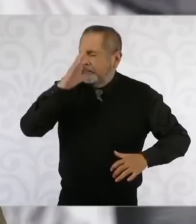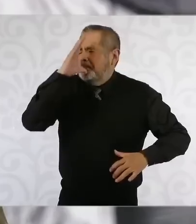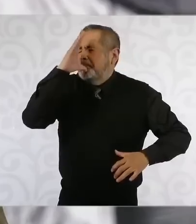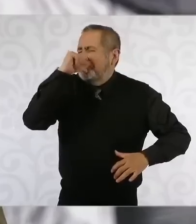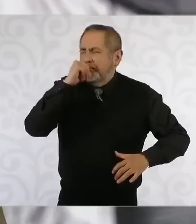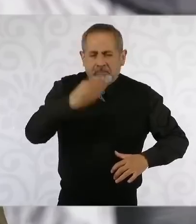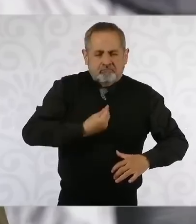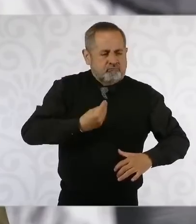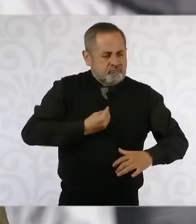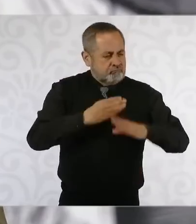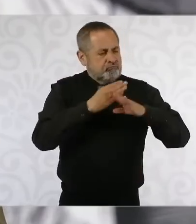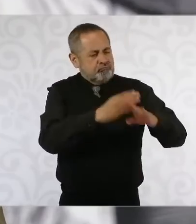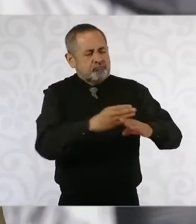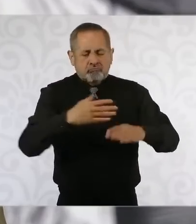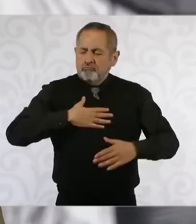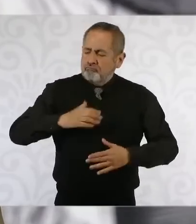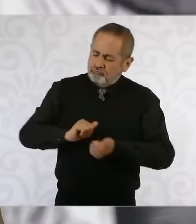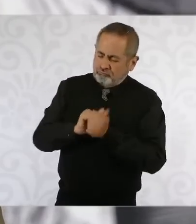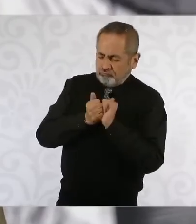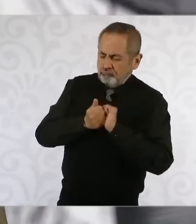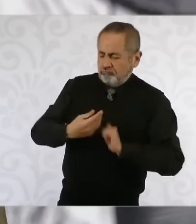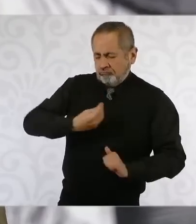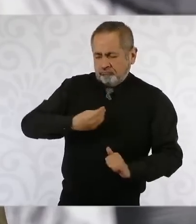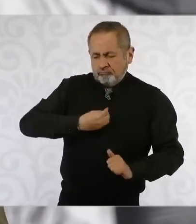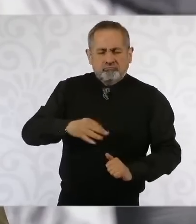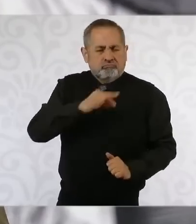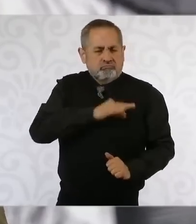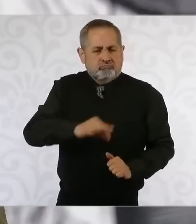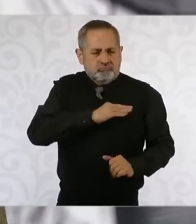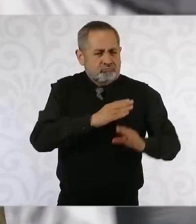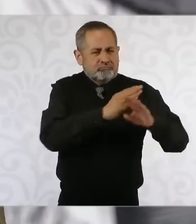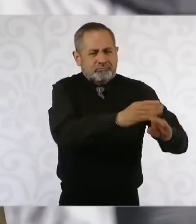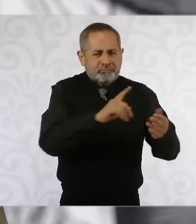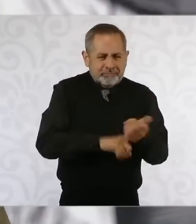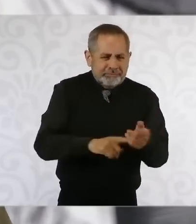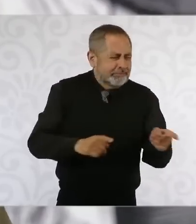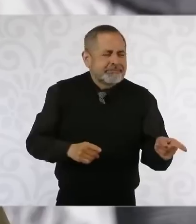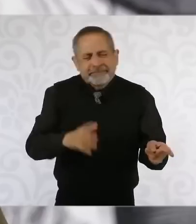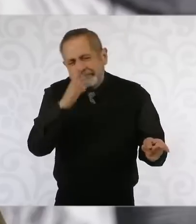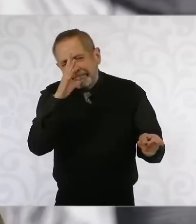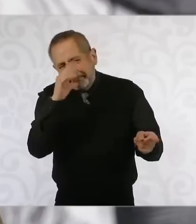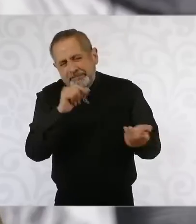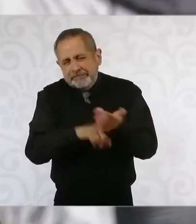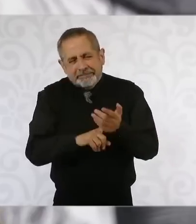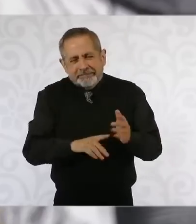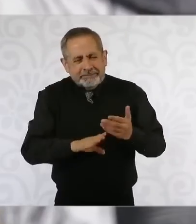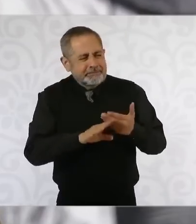proceso adaptativo de tolerancia técnicamente se llama filaxia a la exposición de un vapor